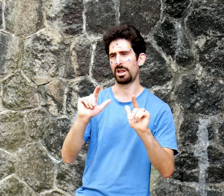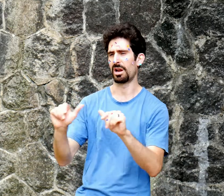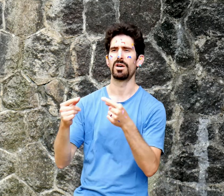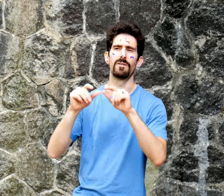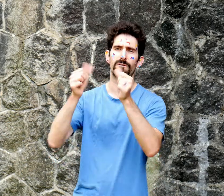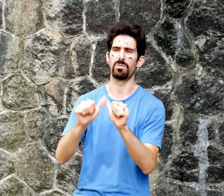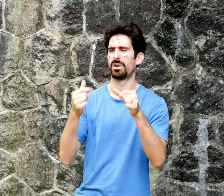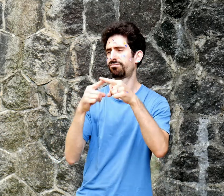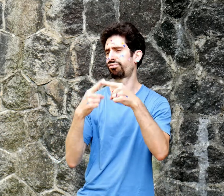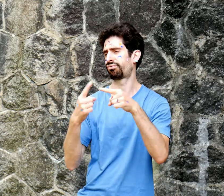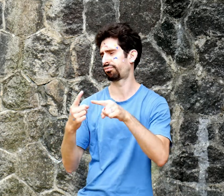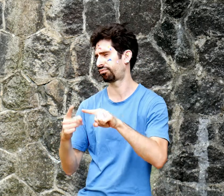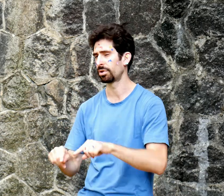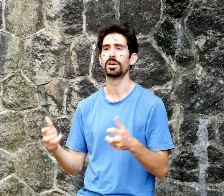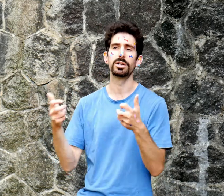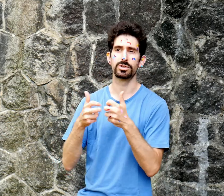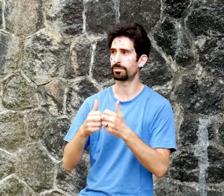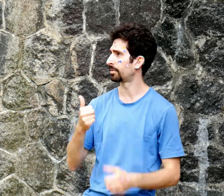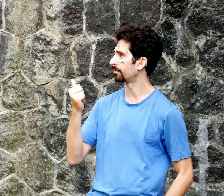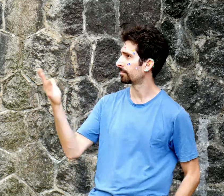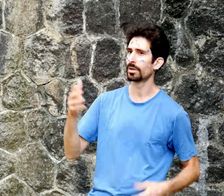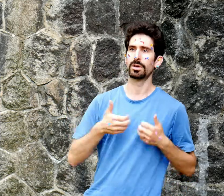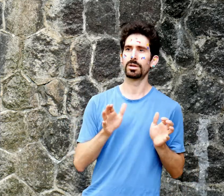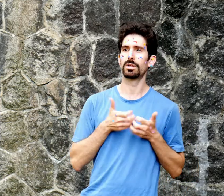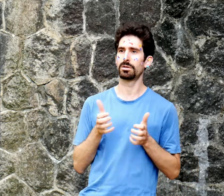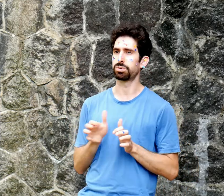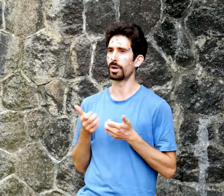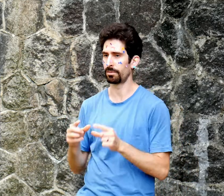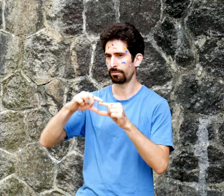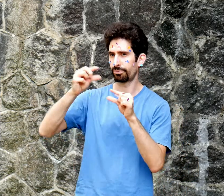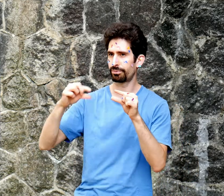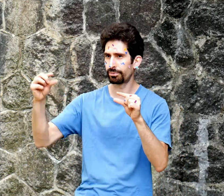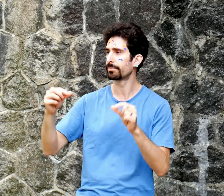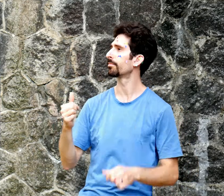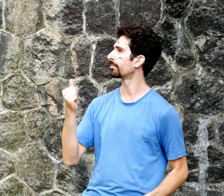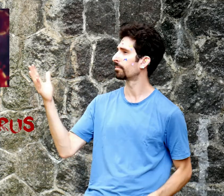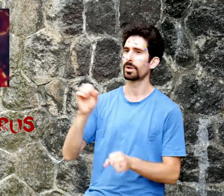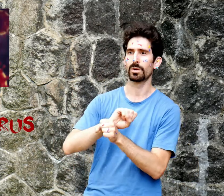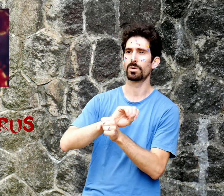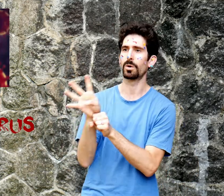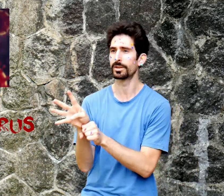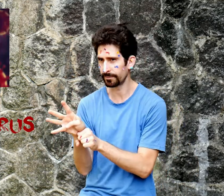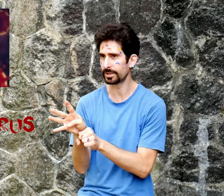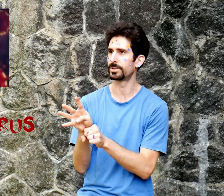Pourtant, il existe des formes différentes. Par exemple, Ebola en forme de ver, le coronavirus en forme de couronne,